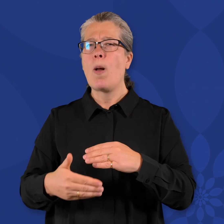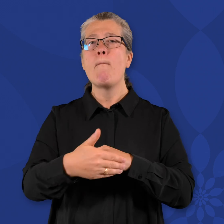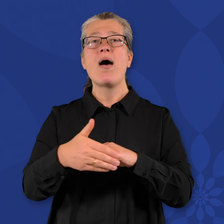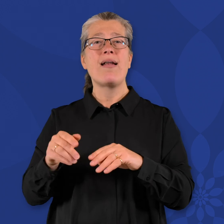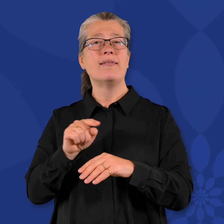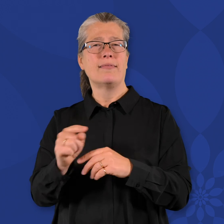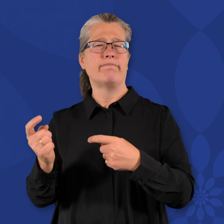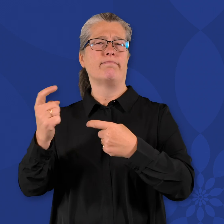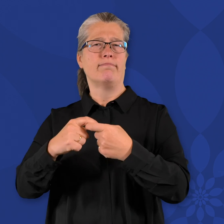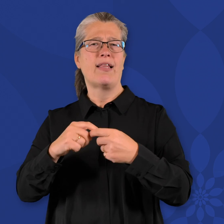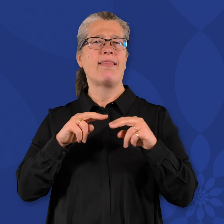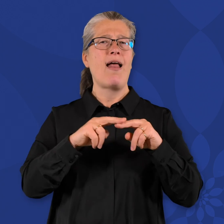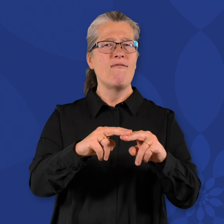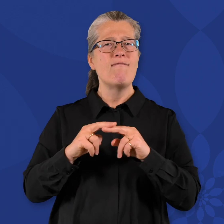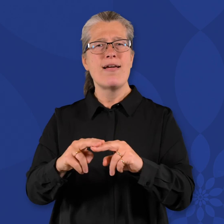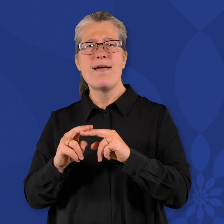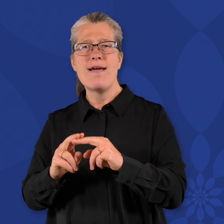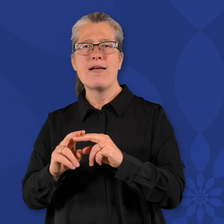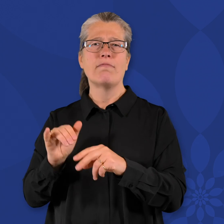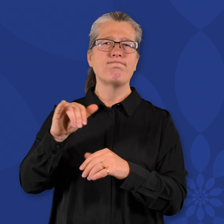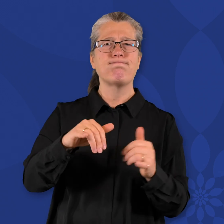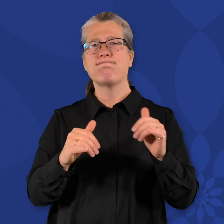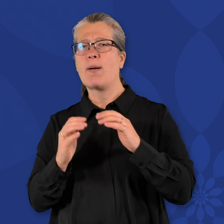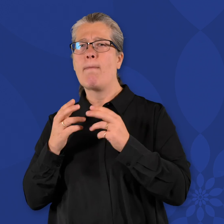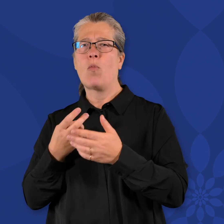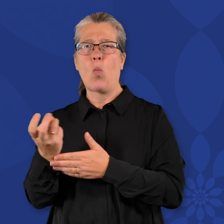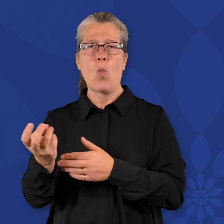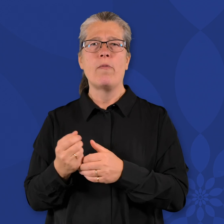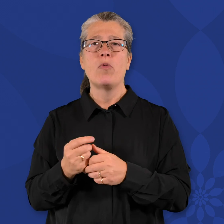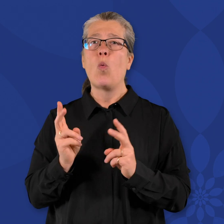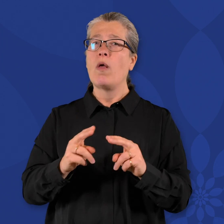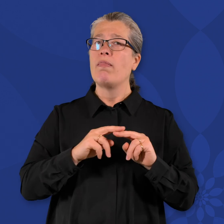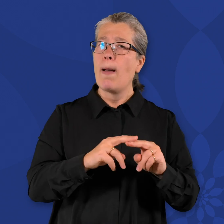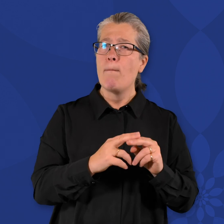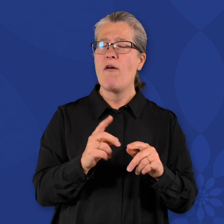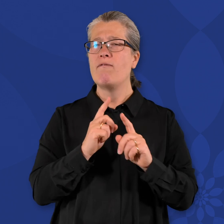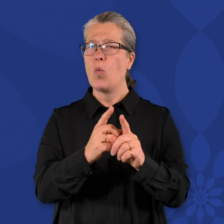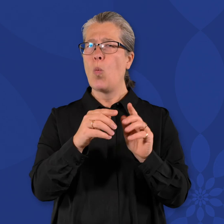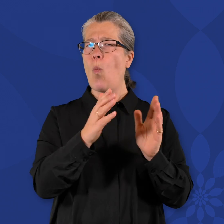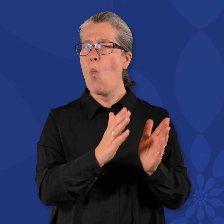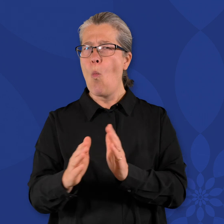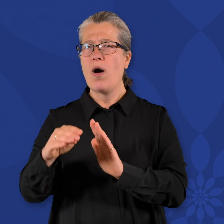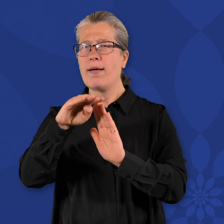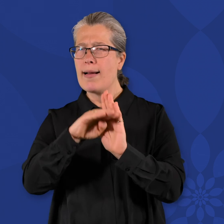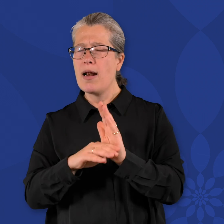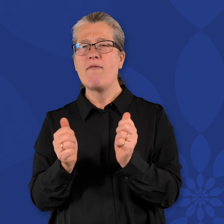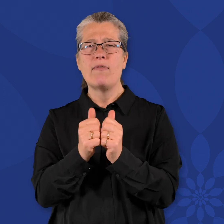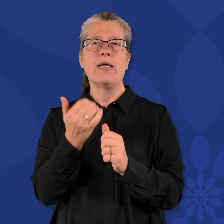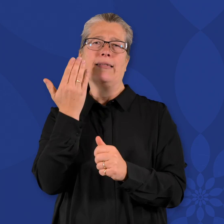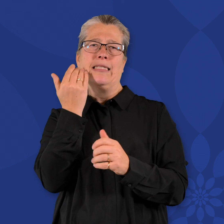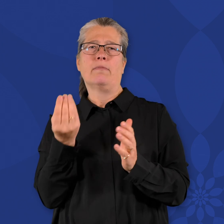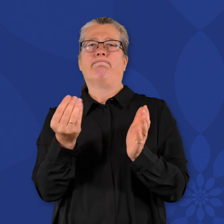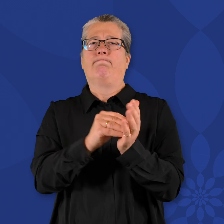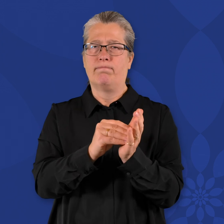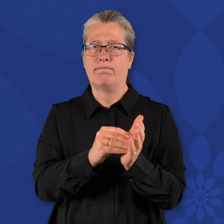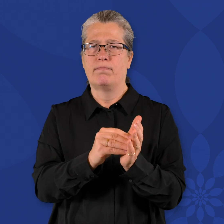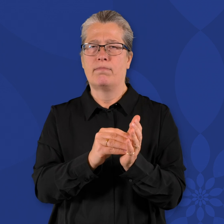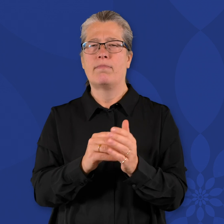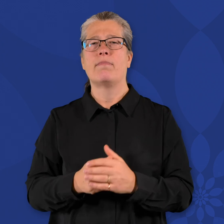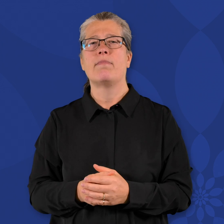avvecklingen av restriktionerna inom trafik och transport med de restriktioner som införts sist.